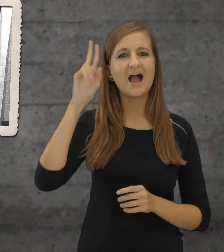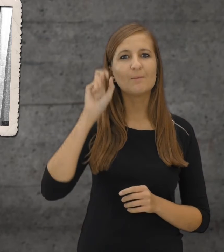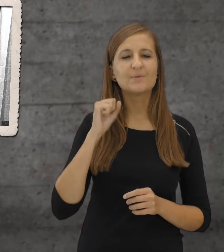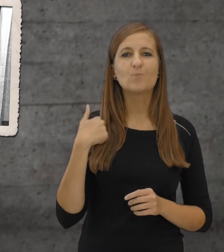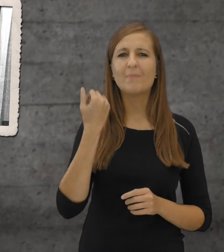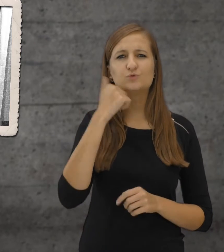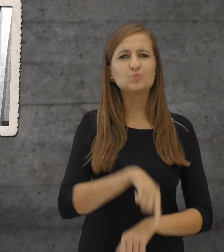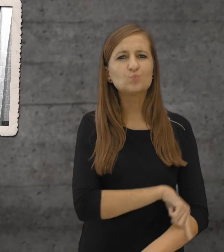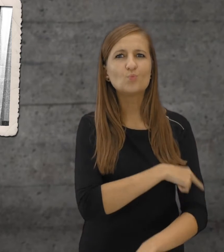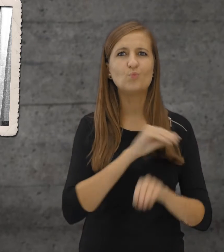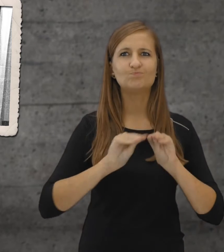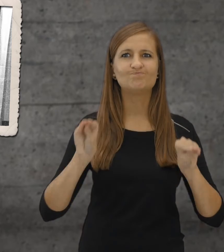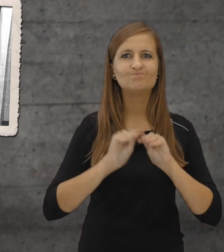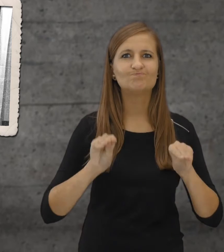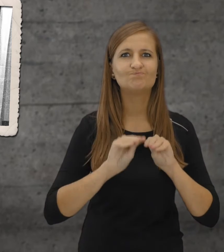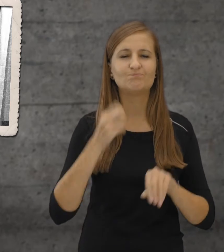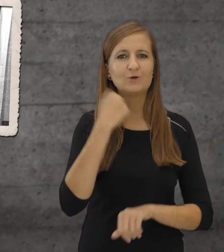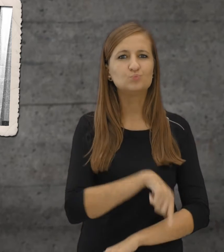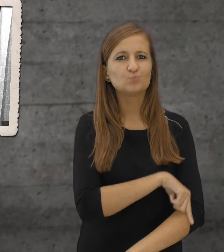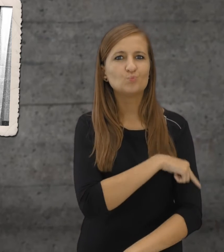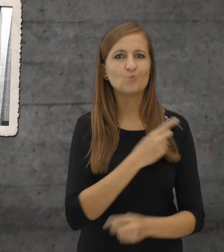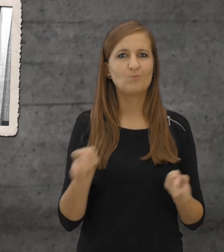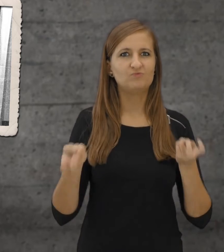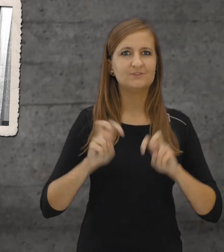Ta armia była tworzona i szkolona dość długo.